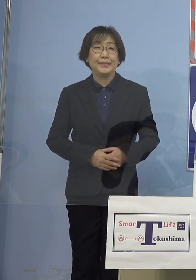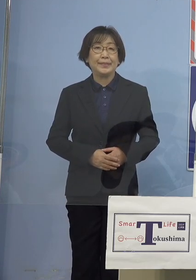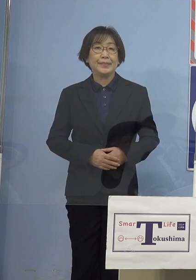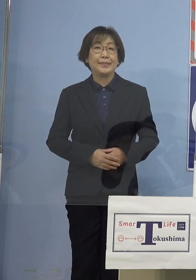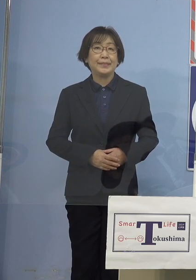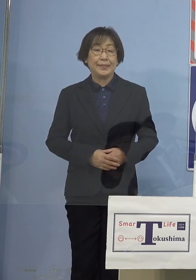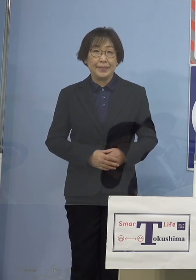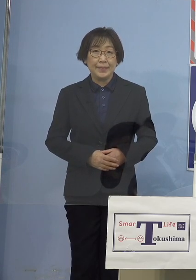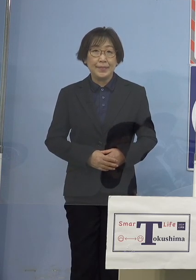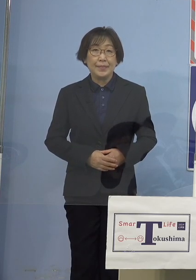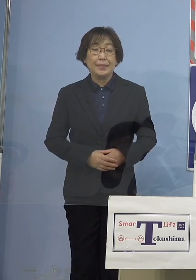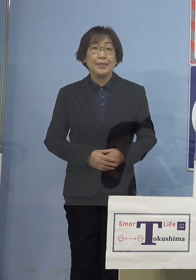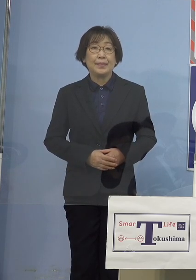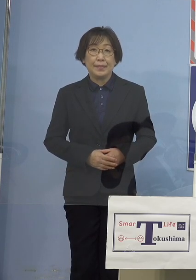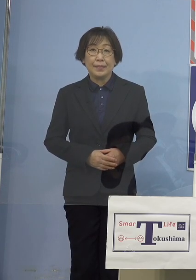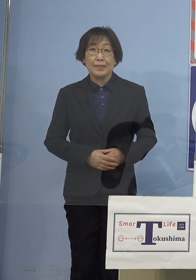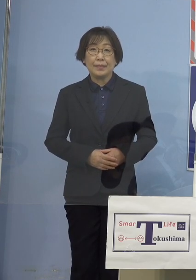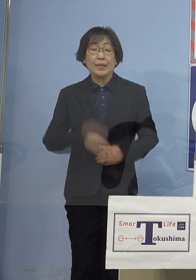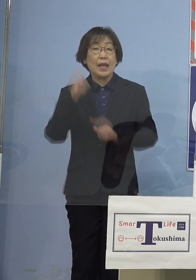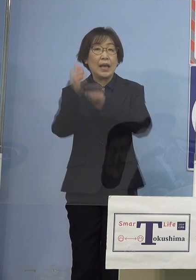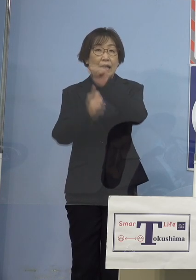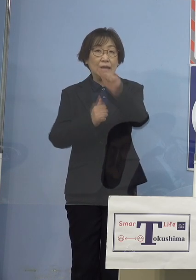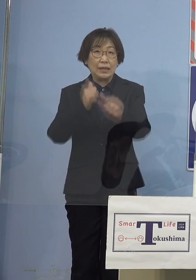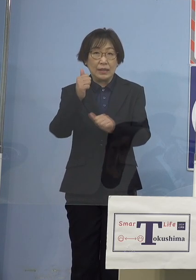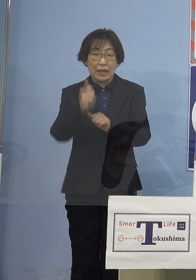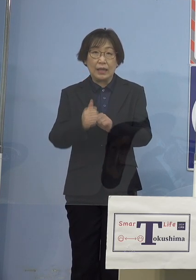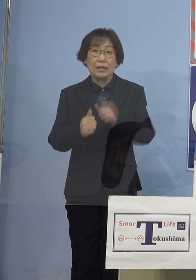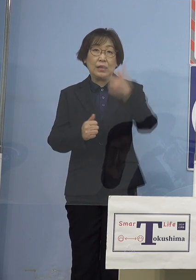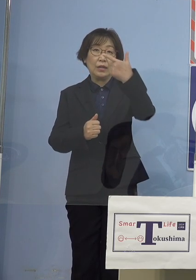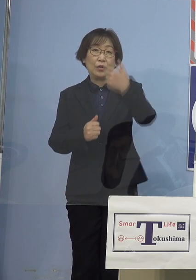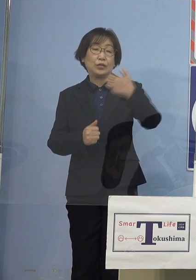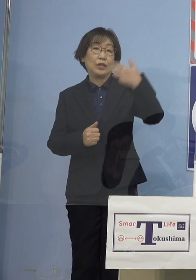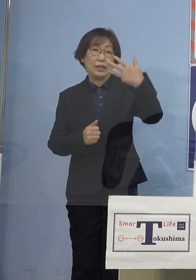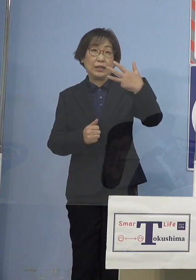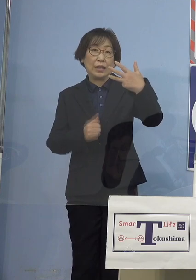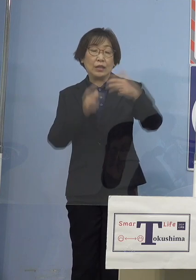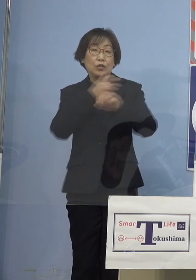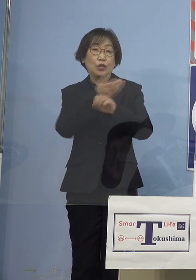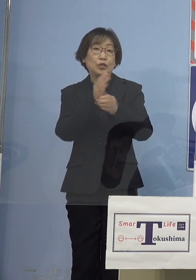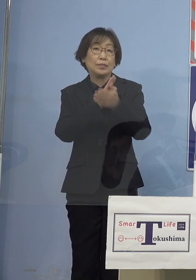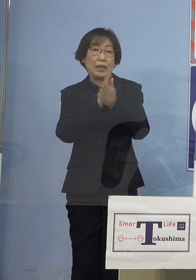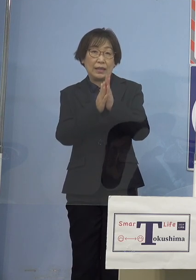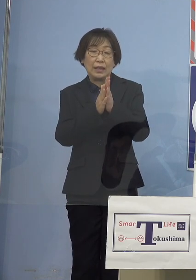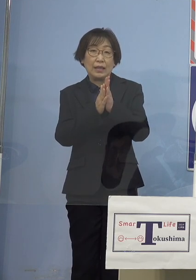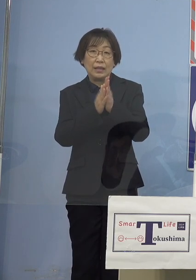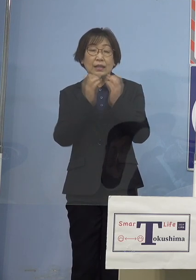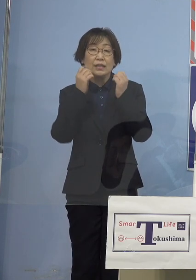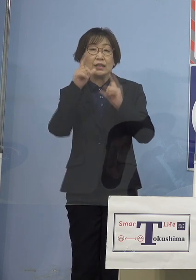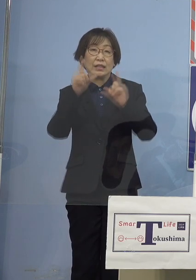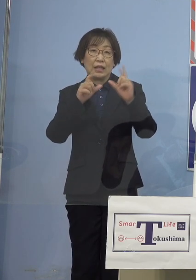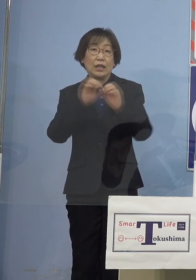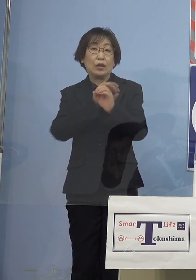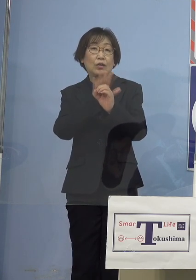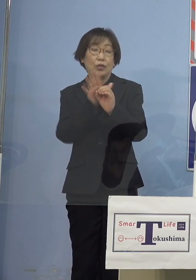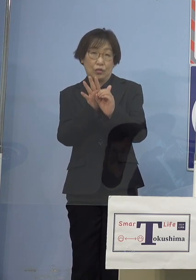（知事） それでは、第68回 「徳島県新型コロナウイルス感染症対策本部会議」